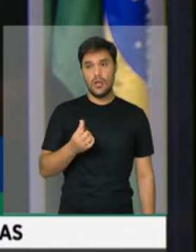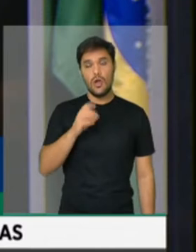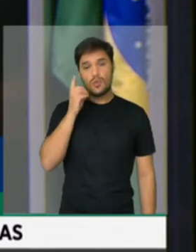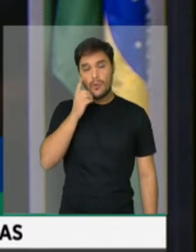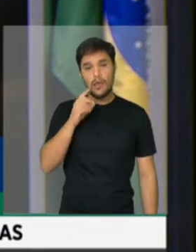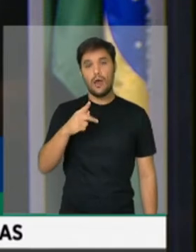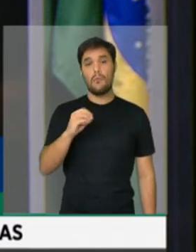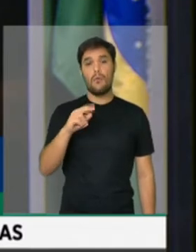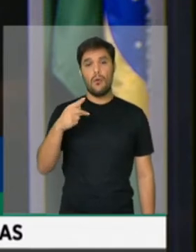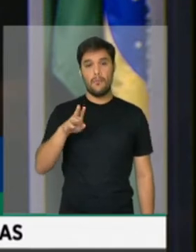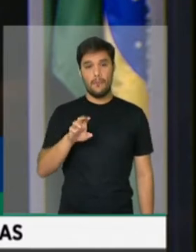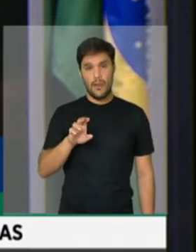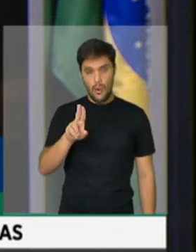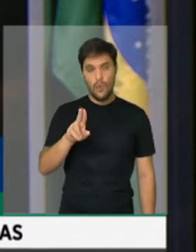VIÁRIOEOCH DO PDT DO MARANHÃ O, DEPUTADO JOÃO DANIEL DO PT